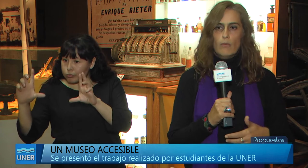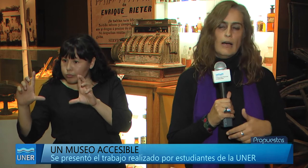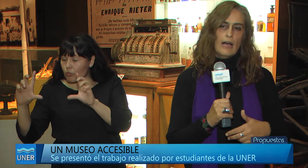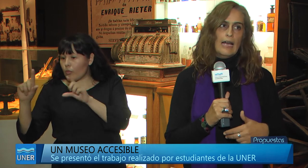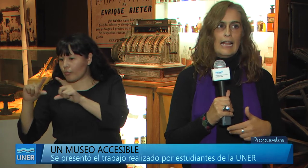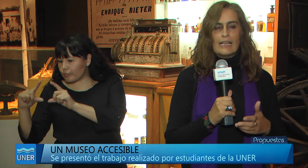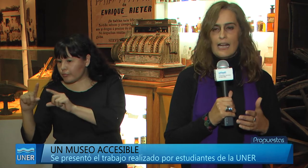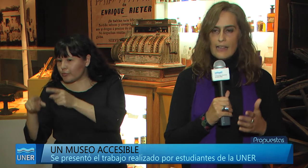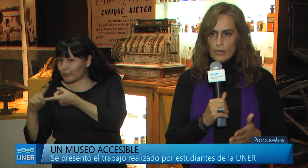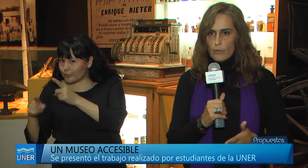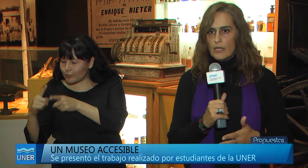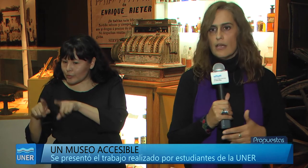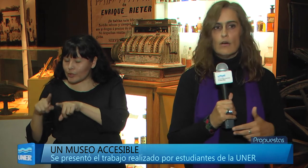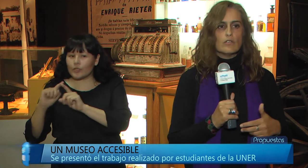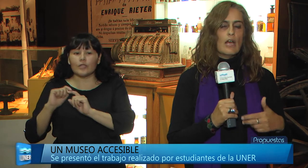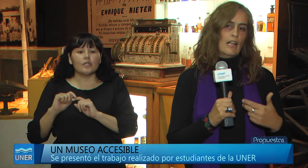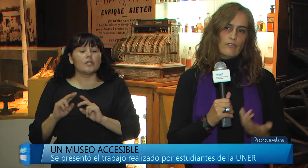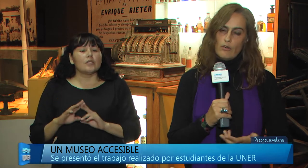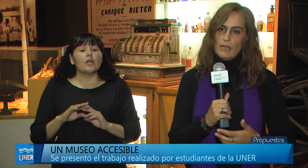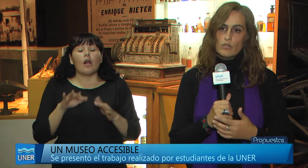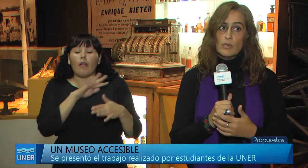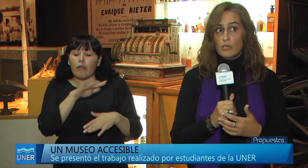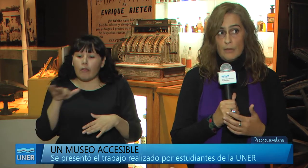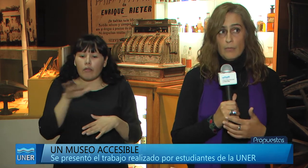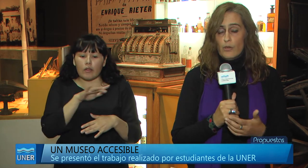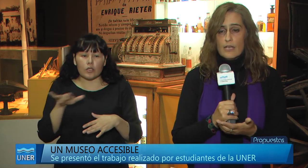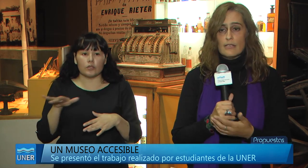el croma, la lateralidad de los videos, la forma de los subtítulos, también podrían ser